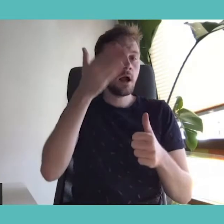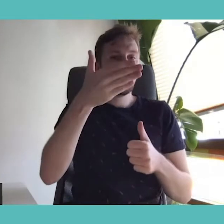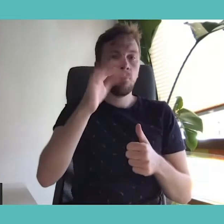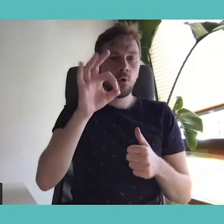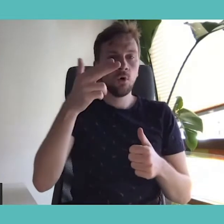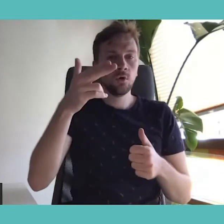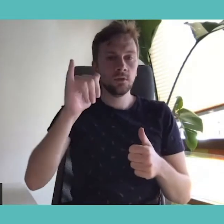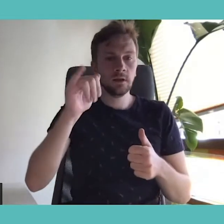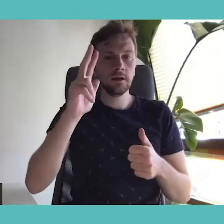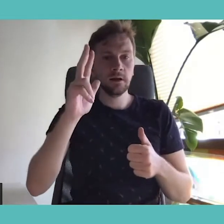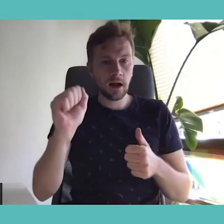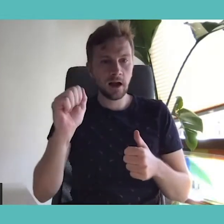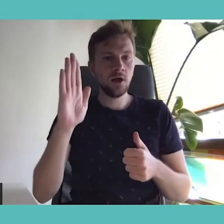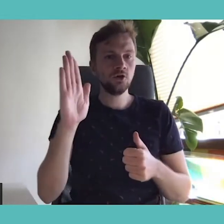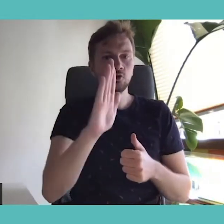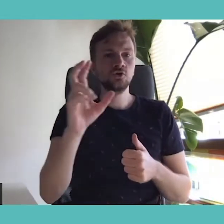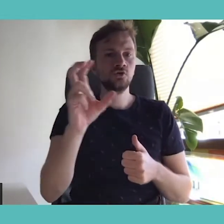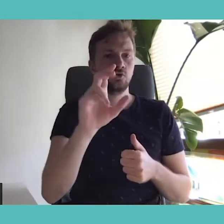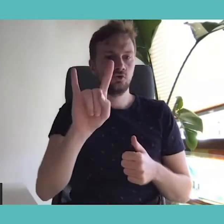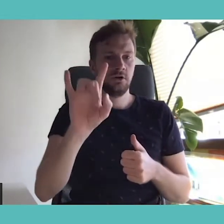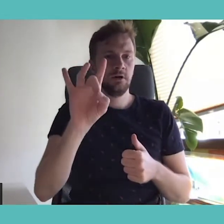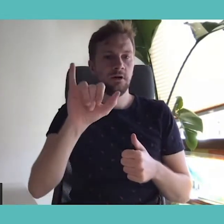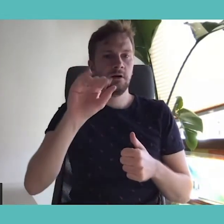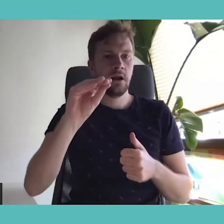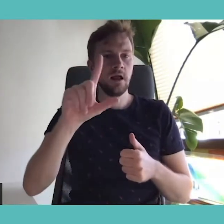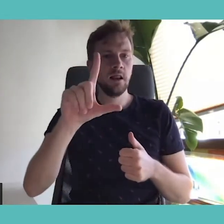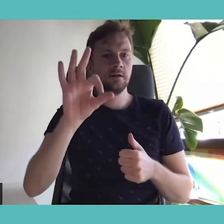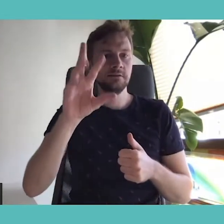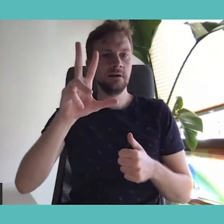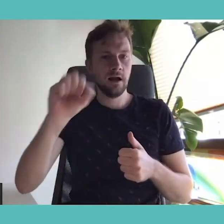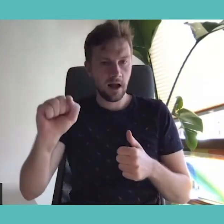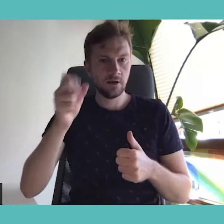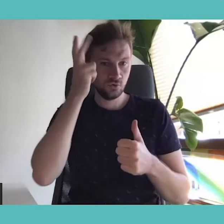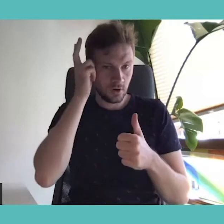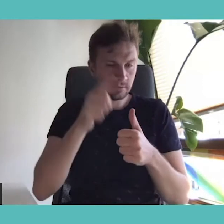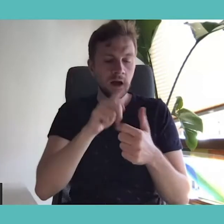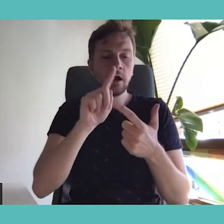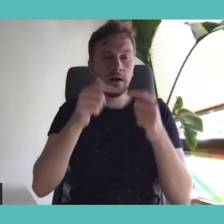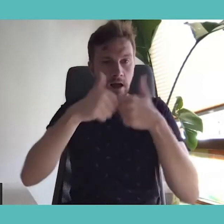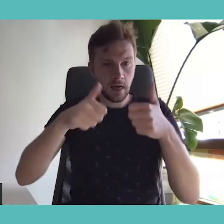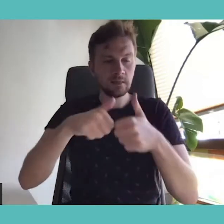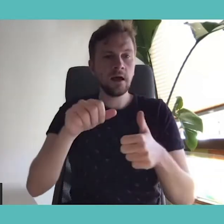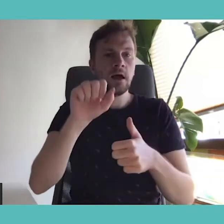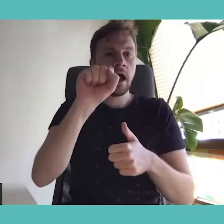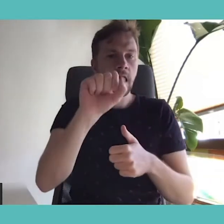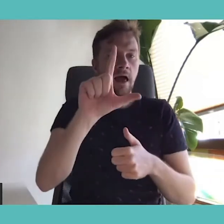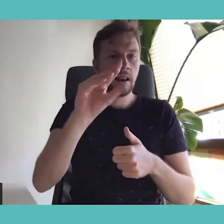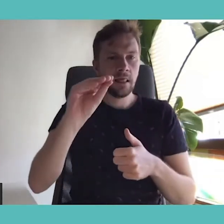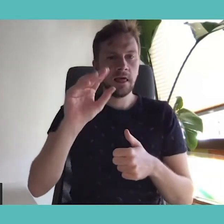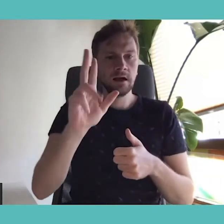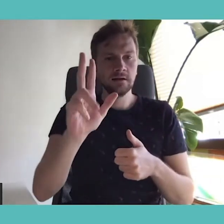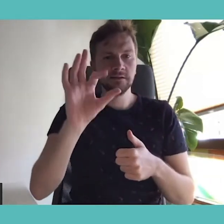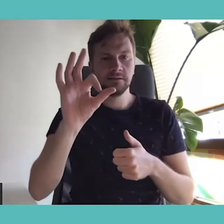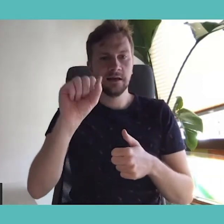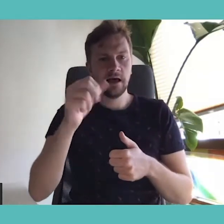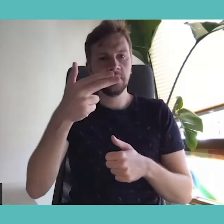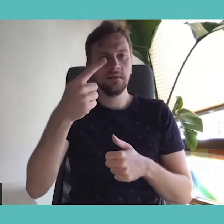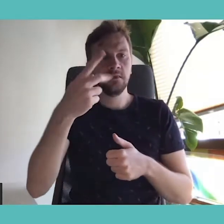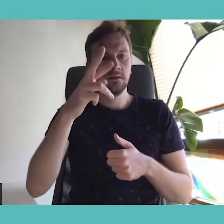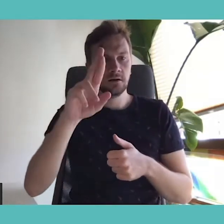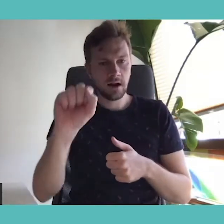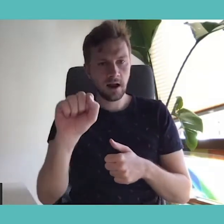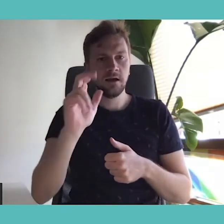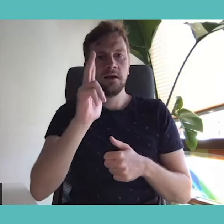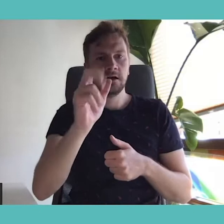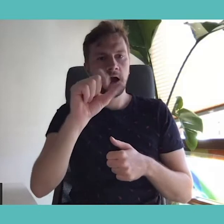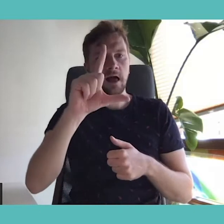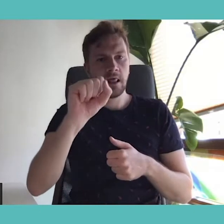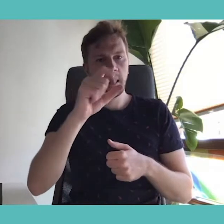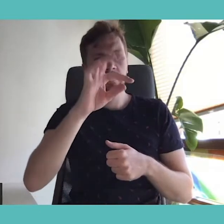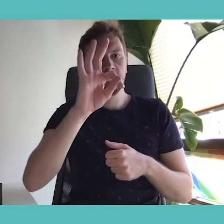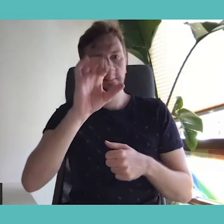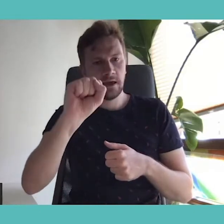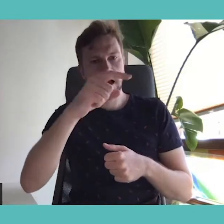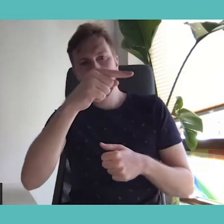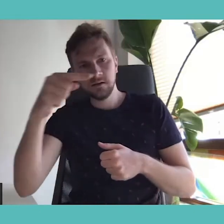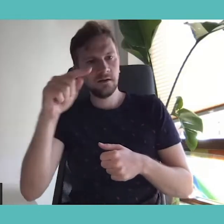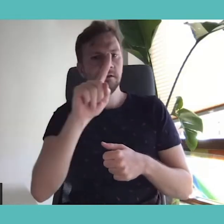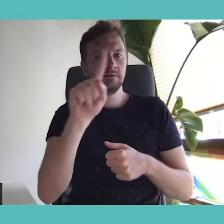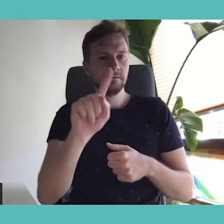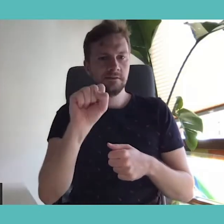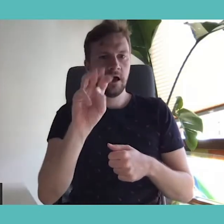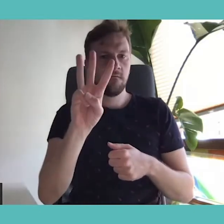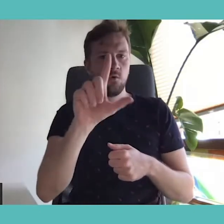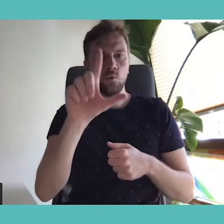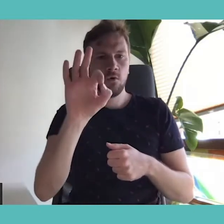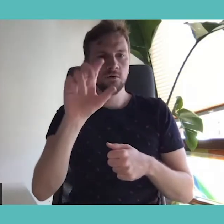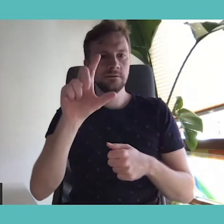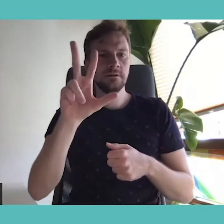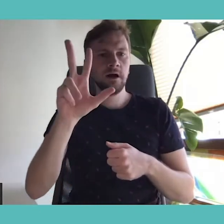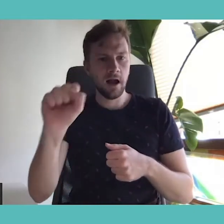[znak migowy] Monika Szczygielska, [Znak migowy] Aleksandra Kalata-Zawłocka.